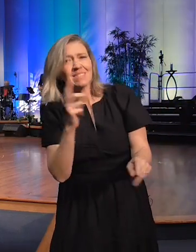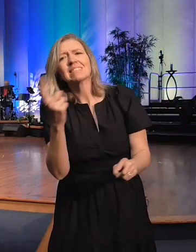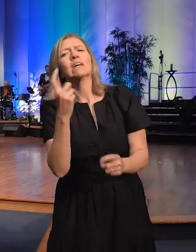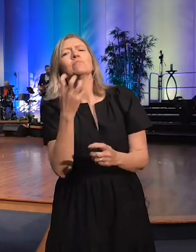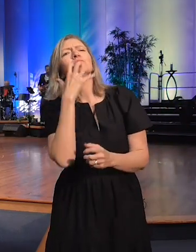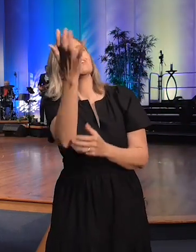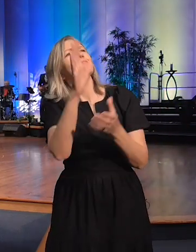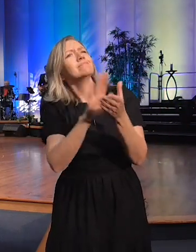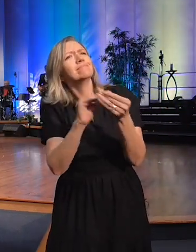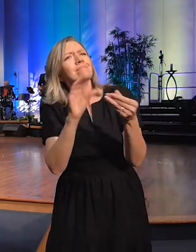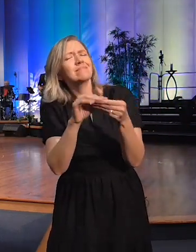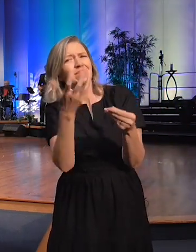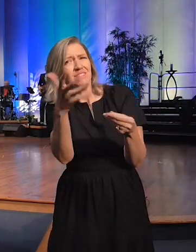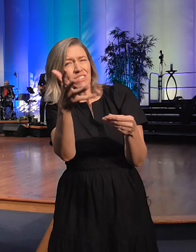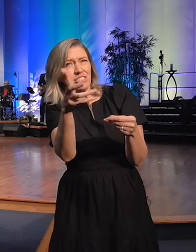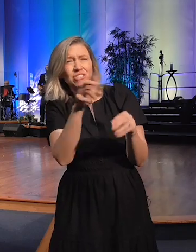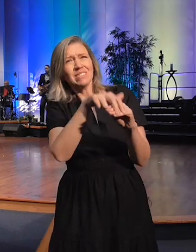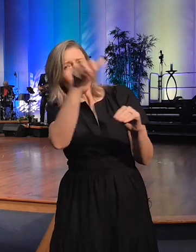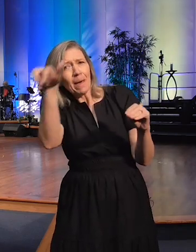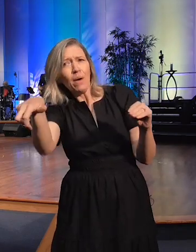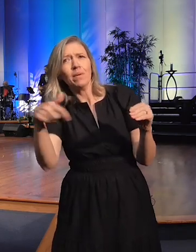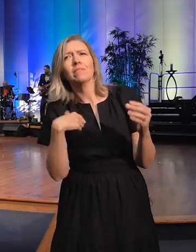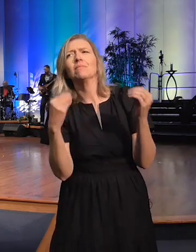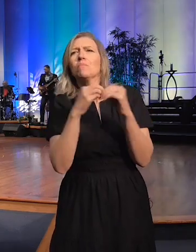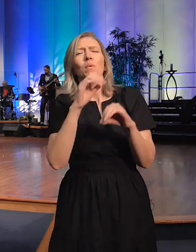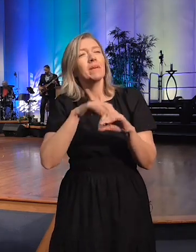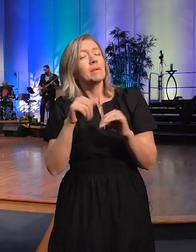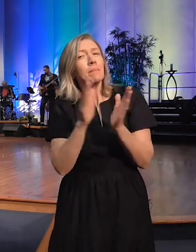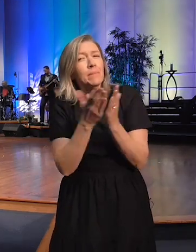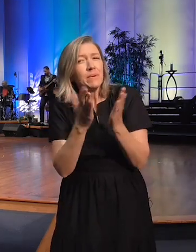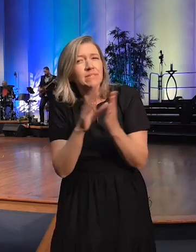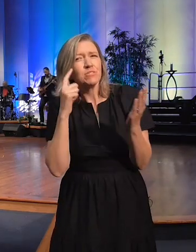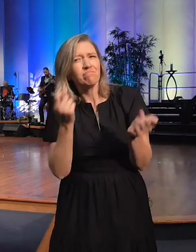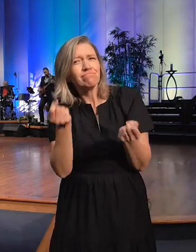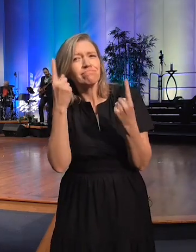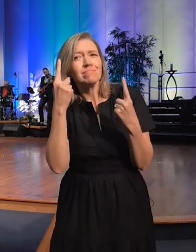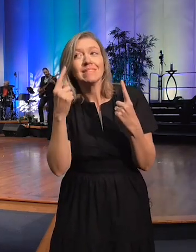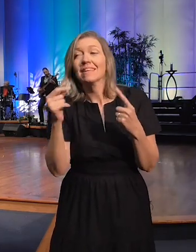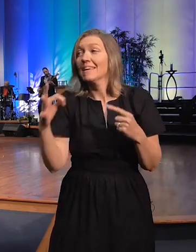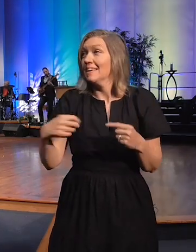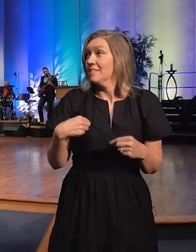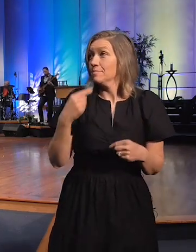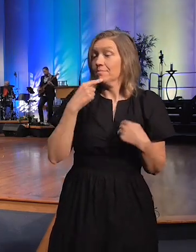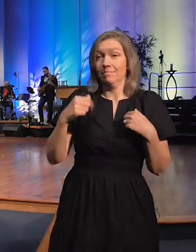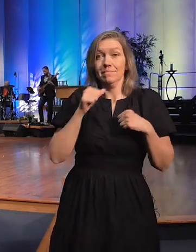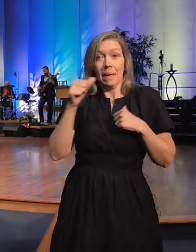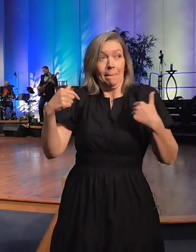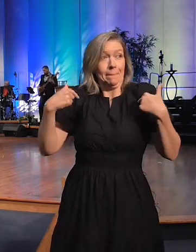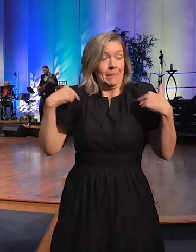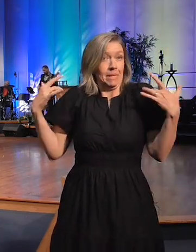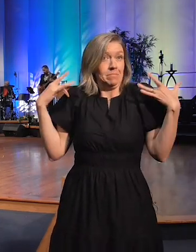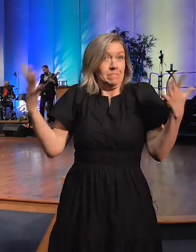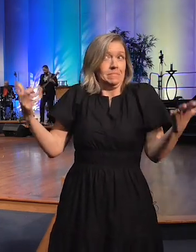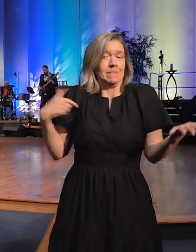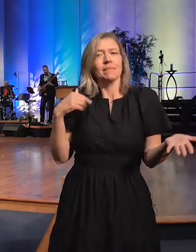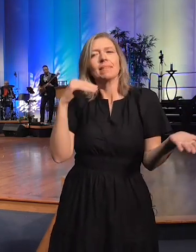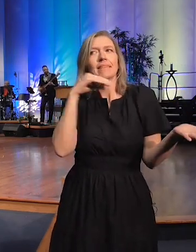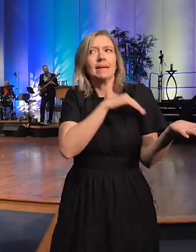, sal, tengo más que libros para revisar si dijera que no era yo, podría estar mintiendo, tengo esta